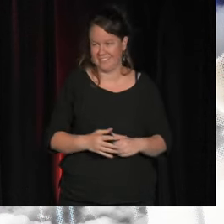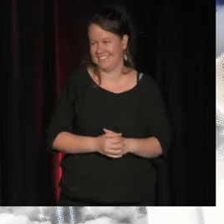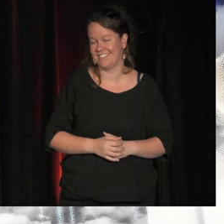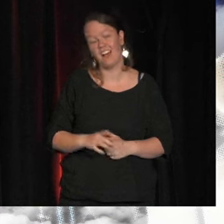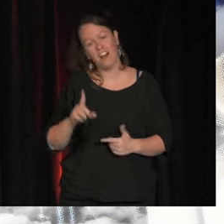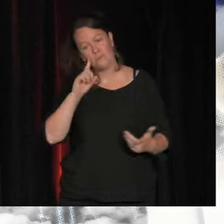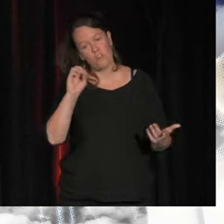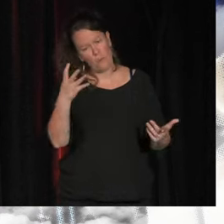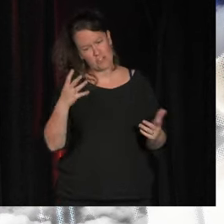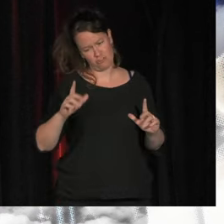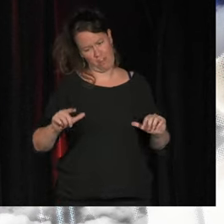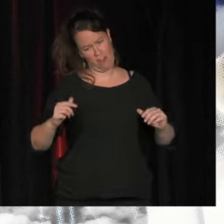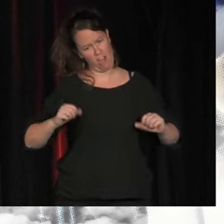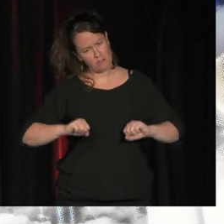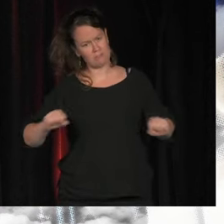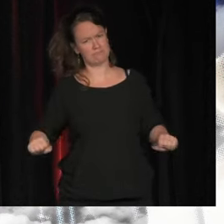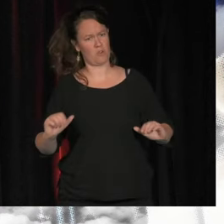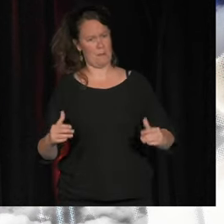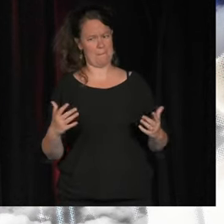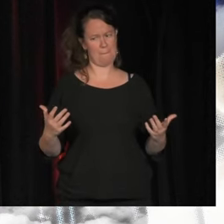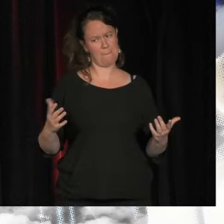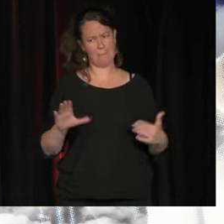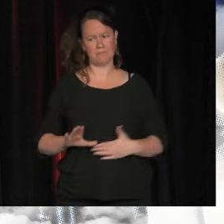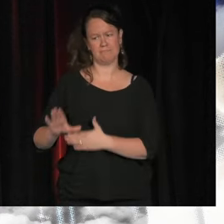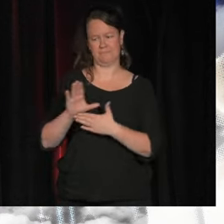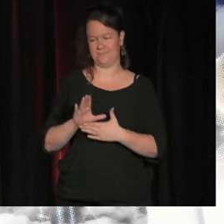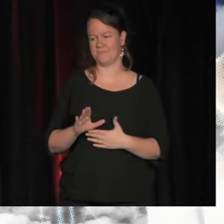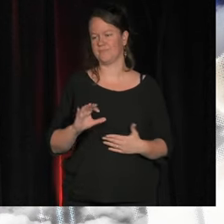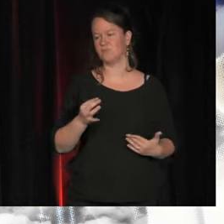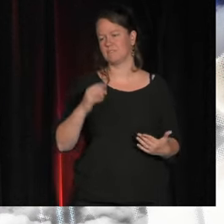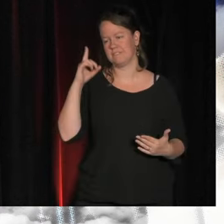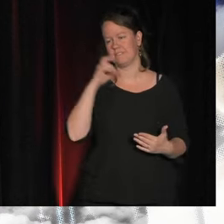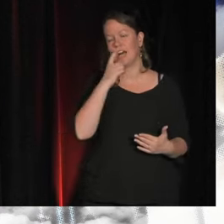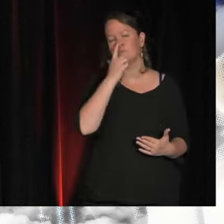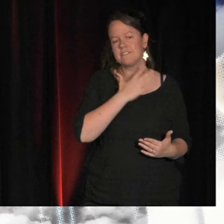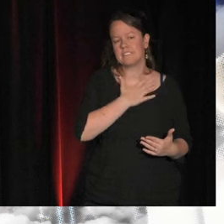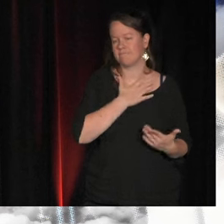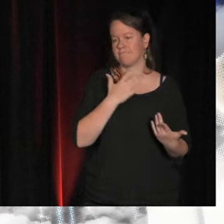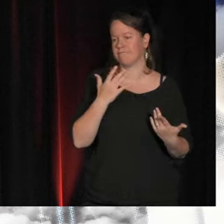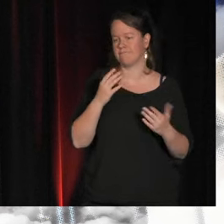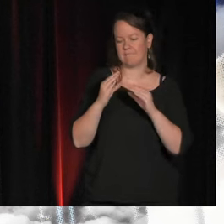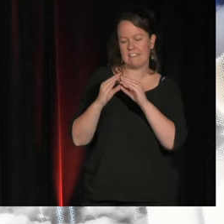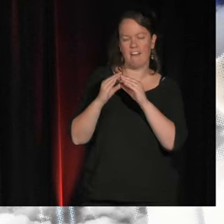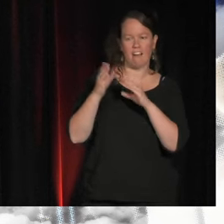Oui, il était présent, mais c'était difficile. En tout cas, oui, je pense que Blizzard, l'avenir n'est pas forcément extrêmement serein.